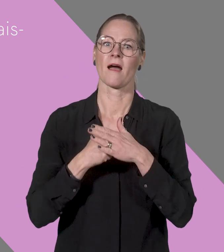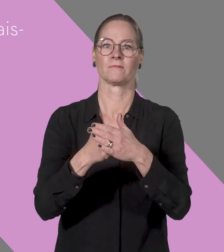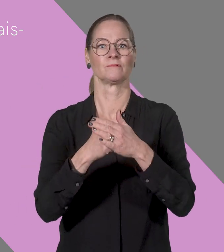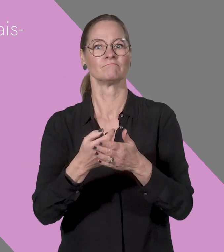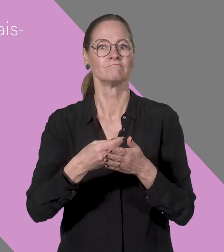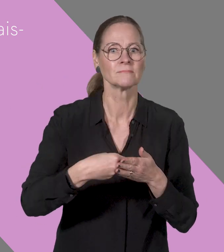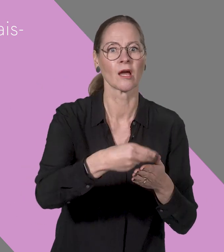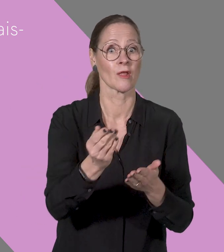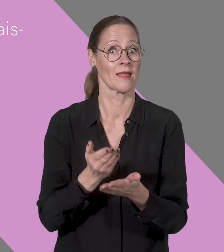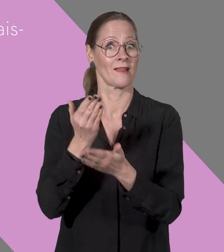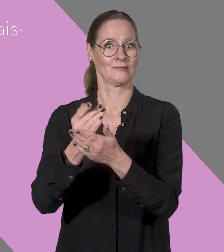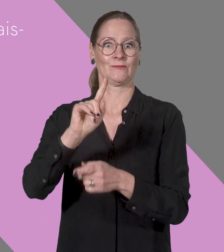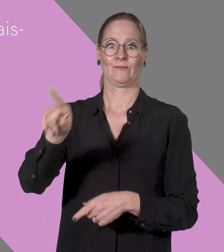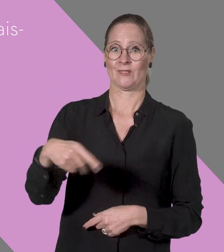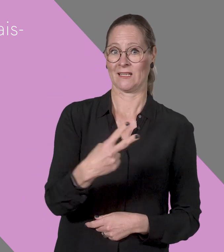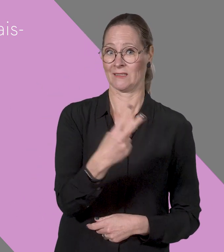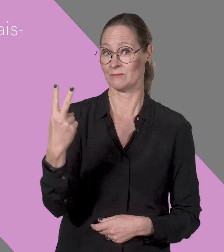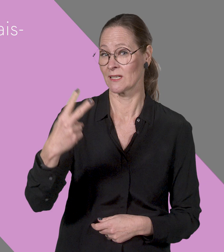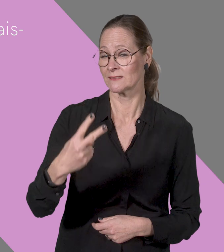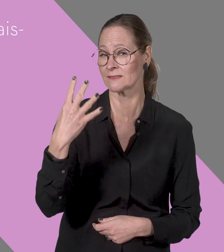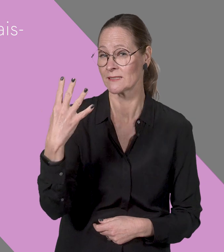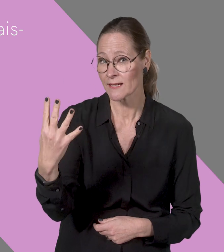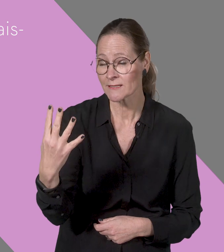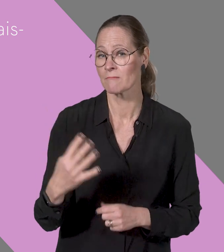avustusten jakoehdotuksen vuodelle 2024.